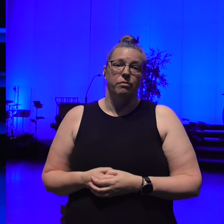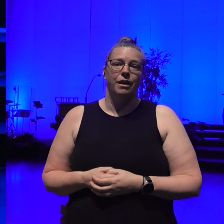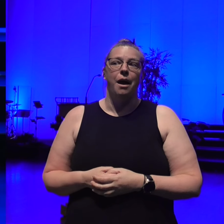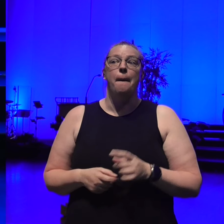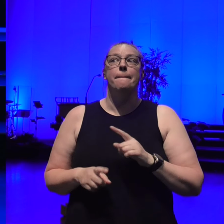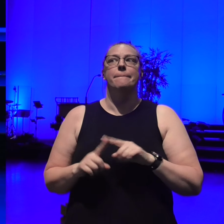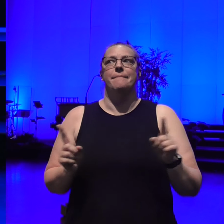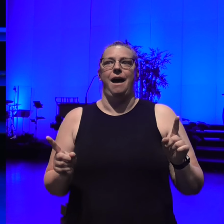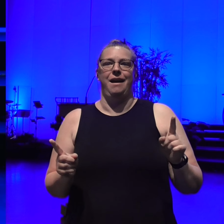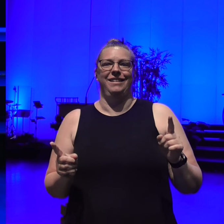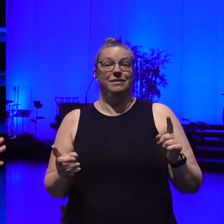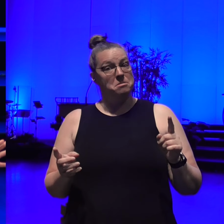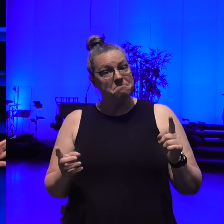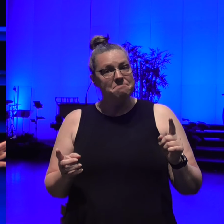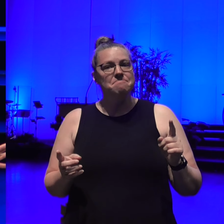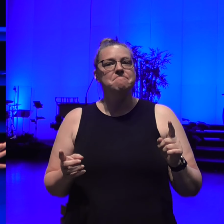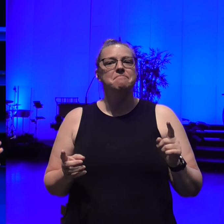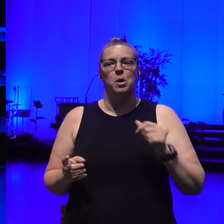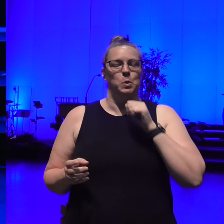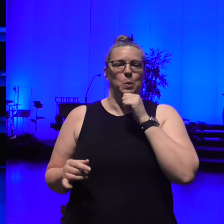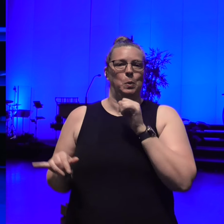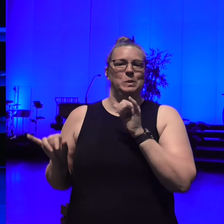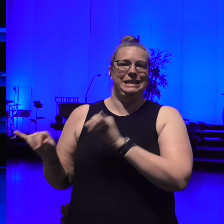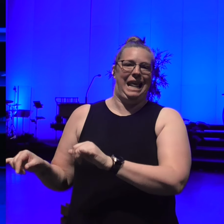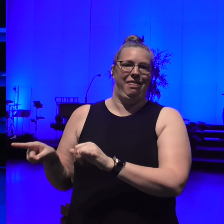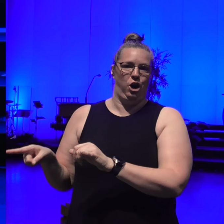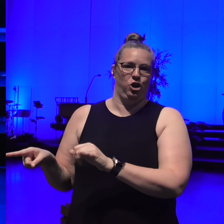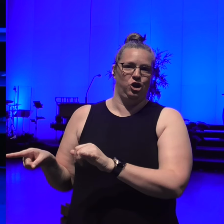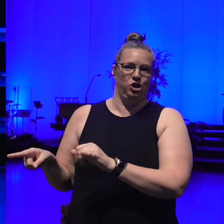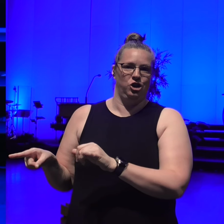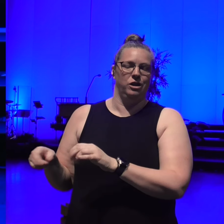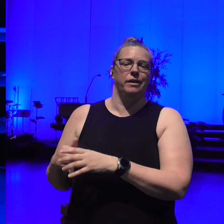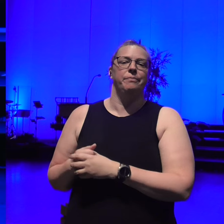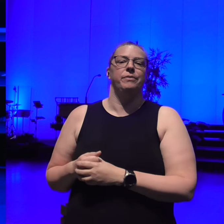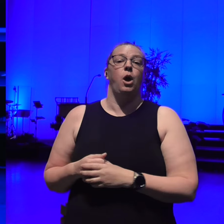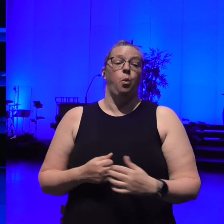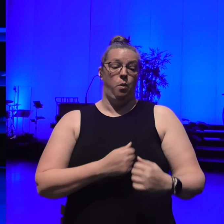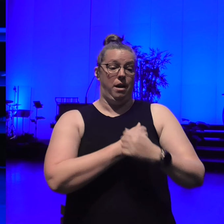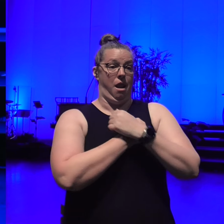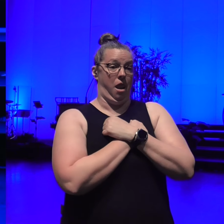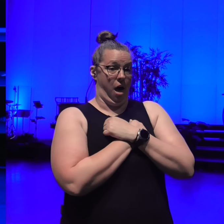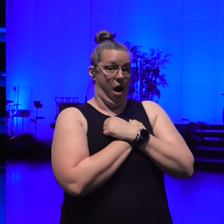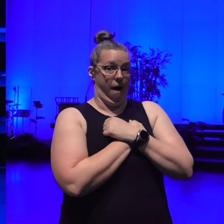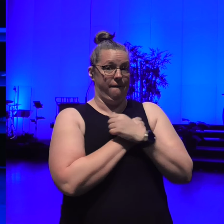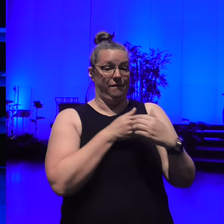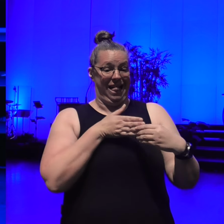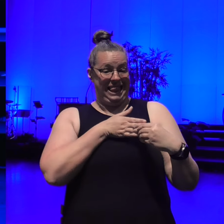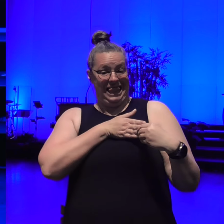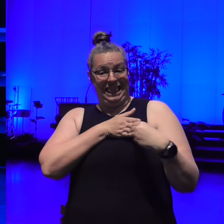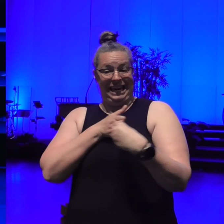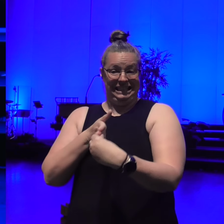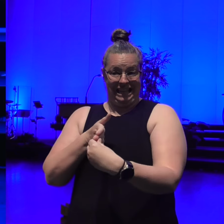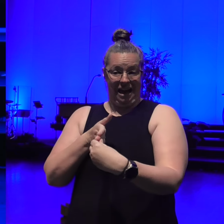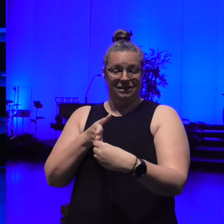no acampar en estos. Es cuando el amor nos lleva en la dirección de incluso una experiencia negativa,